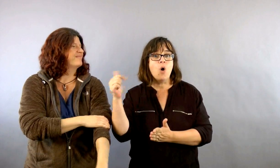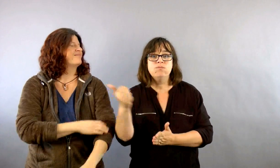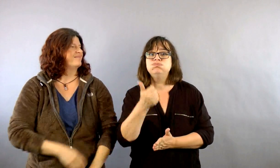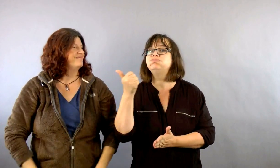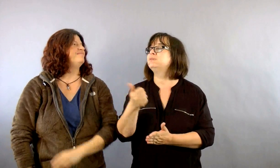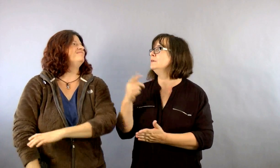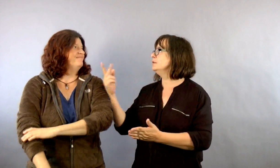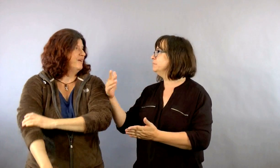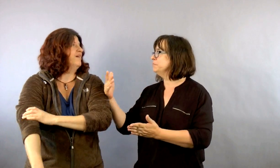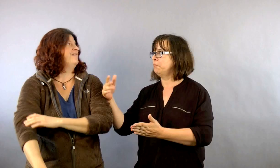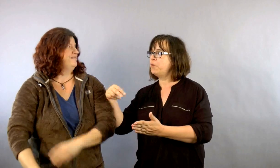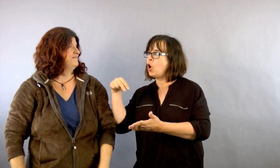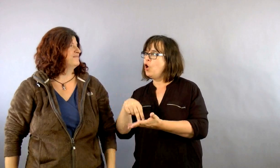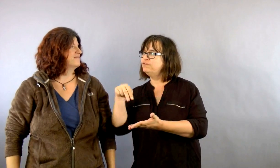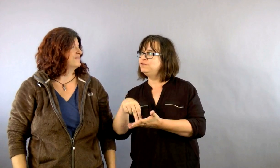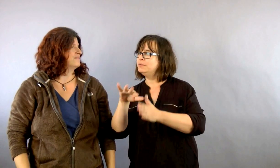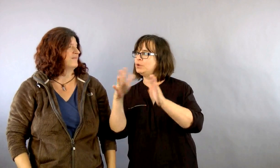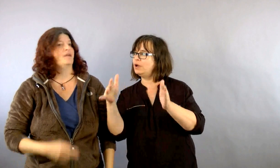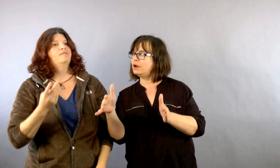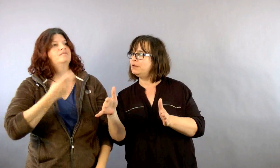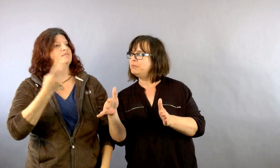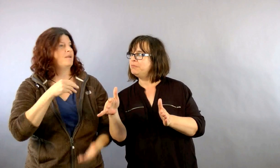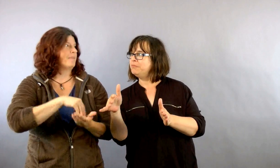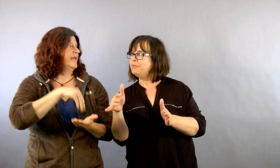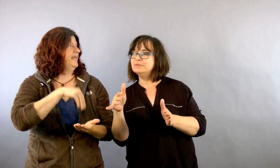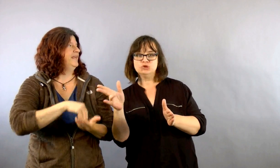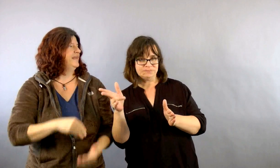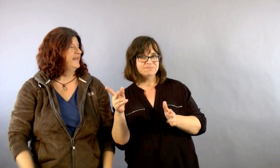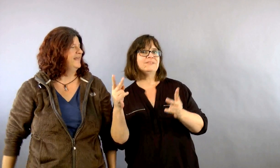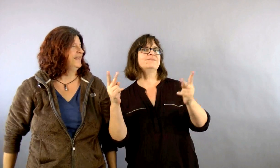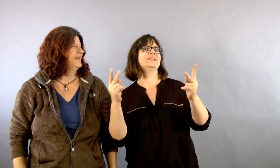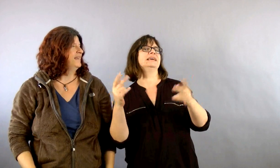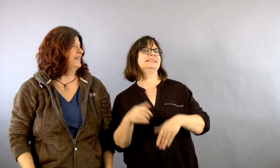Tolles Programm, auch für Kinder! Gibt's auch eine Hüpfburg? Ja, die gibt es auch!